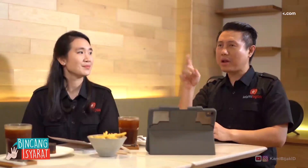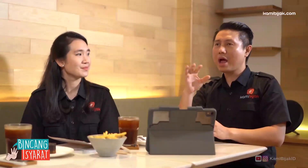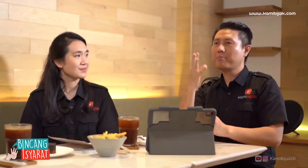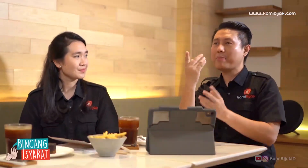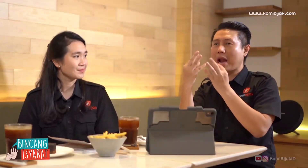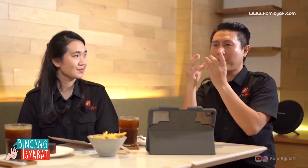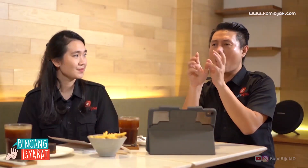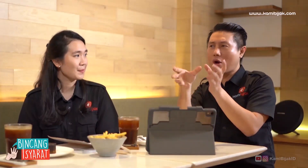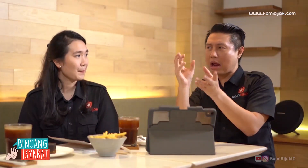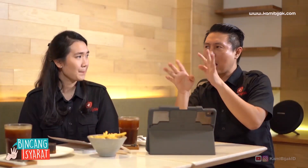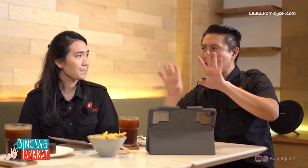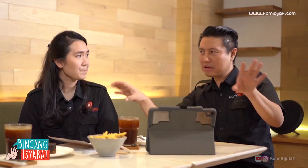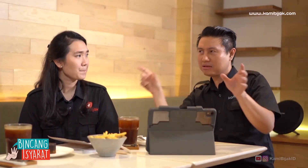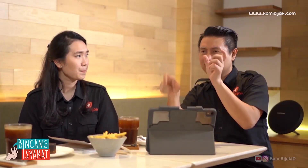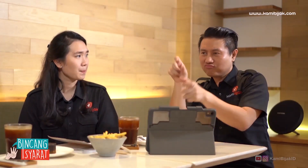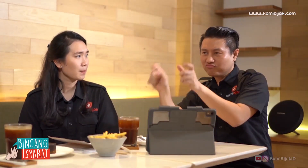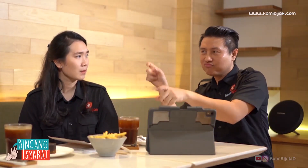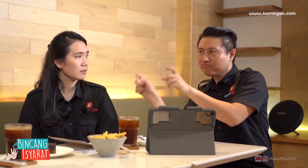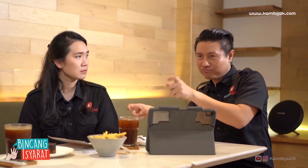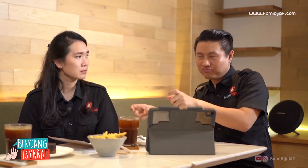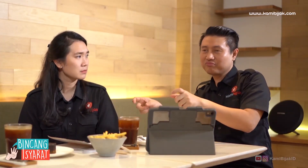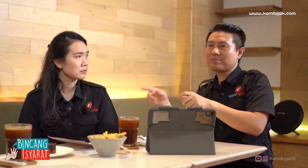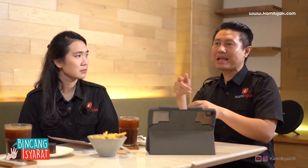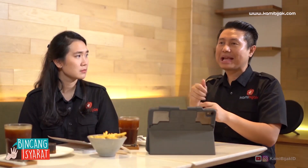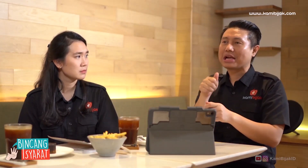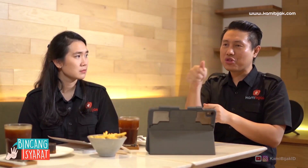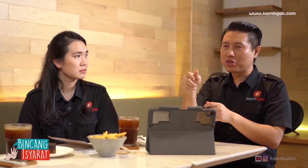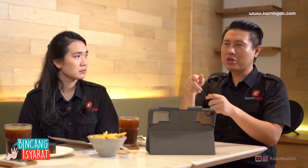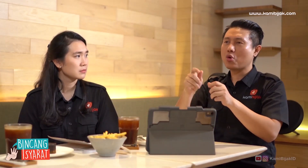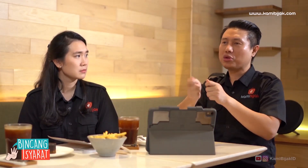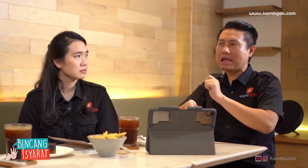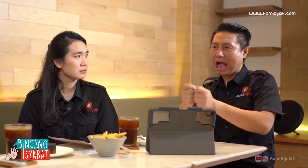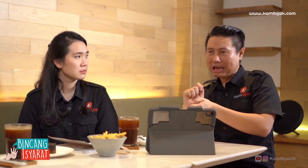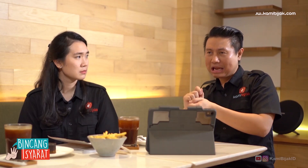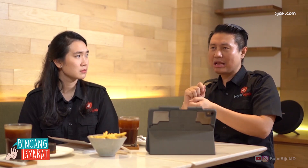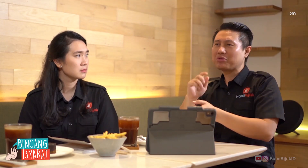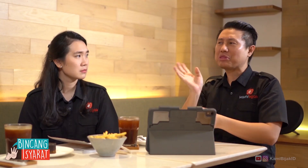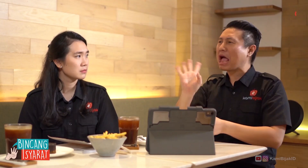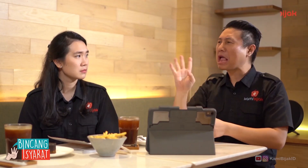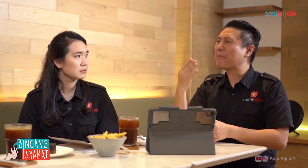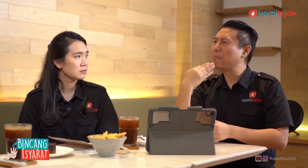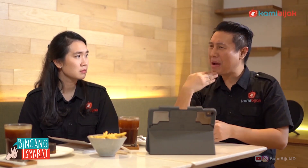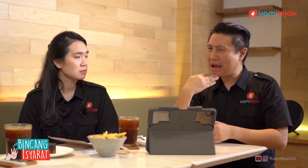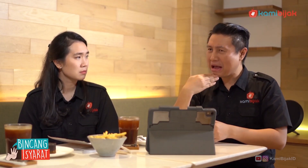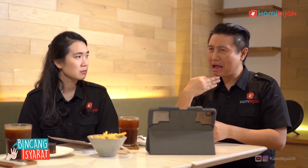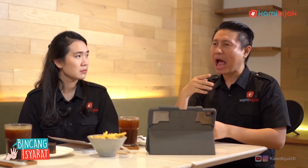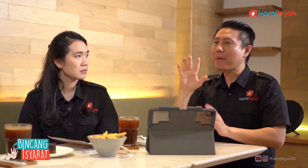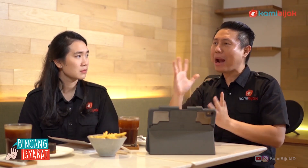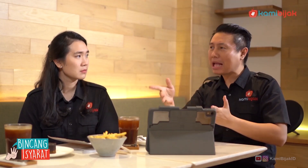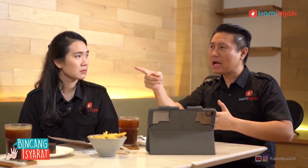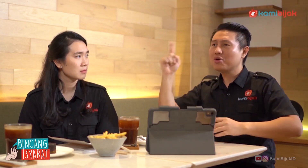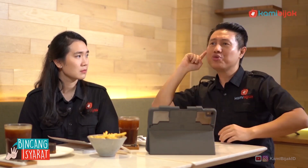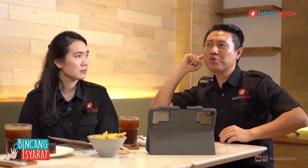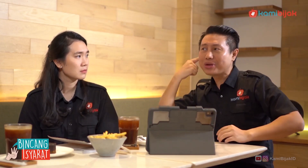Ada beberapa orang ikut ujian, tidak gampang, apalagi Anda Tuli.